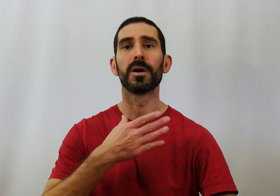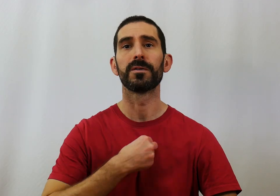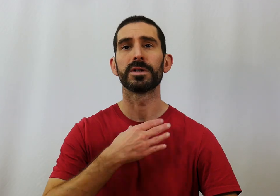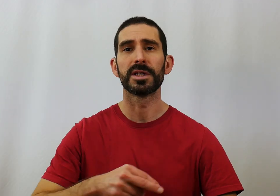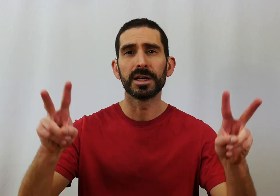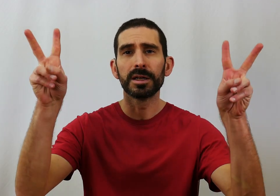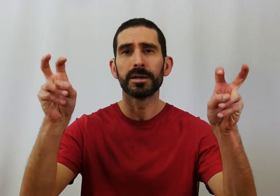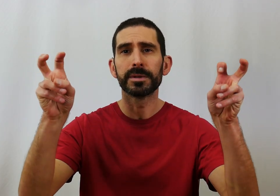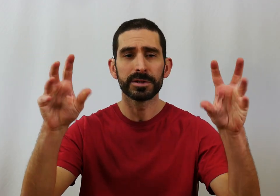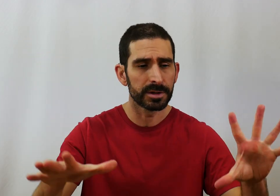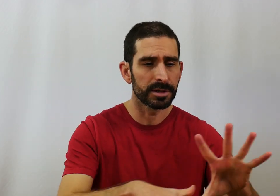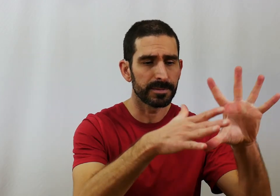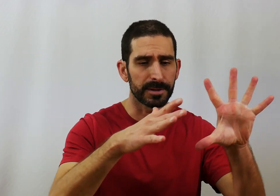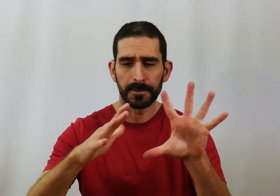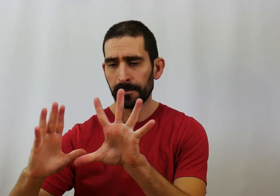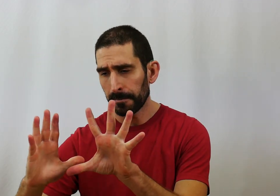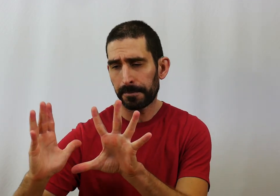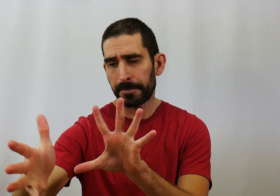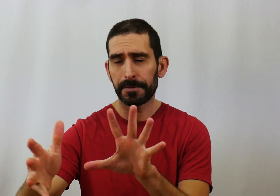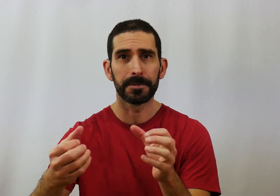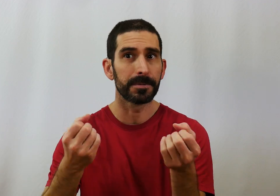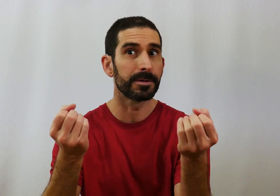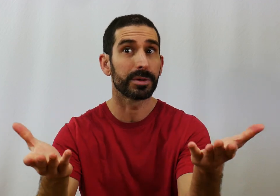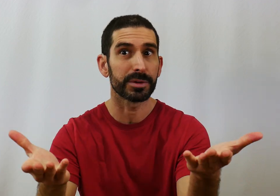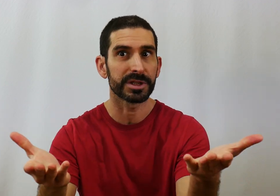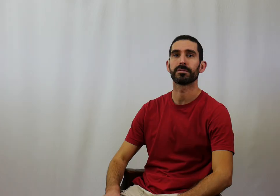Voici ma proposition d'expression imagée en LSF.